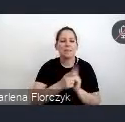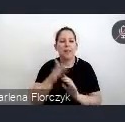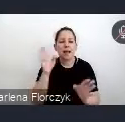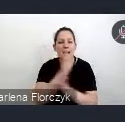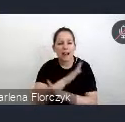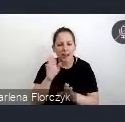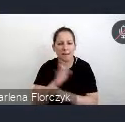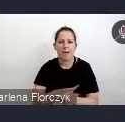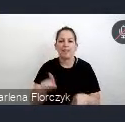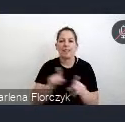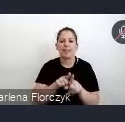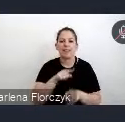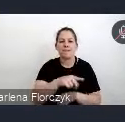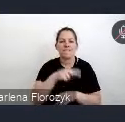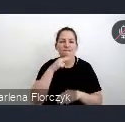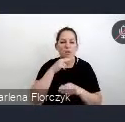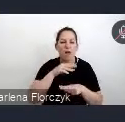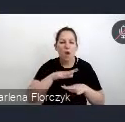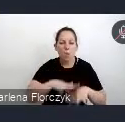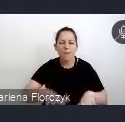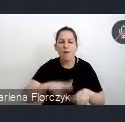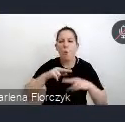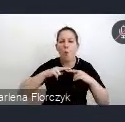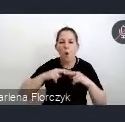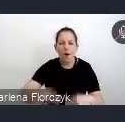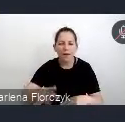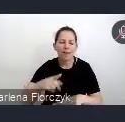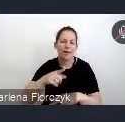ale i wody opadowe, zielenie, łąki kwietne, odpady,